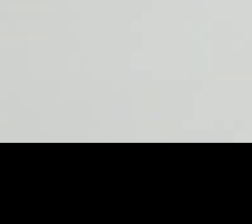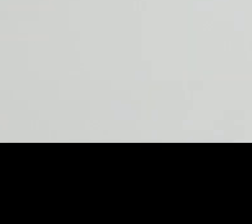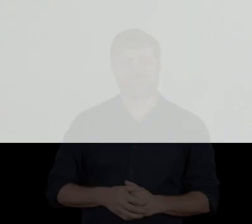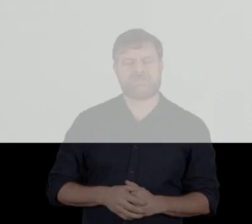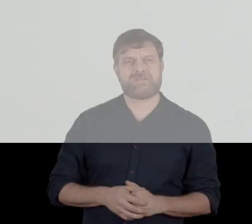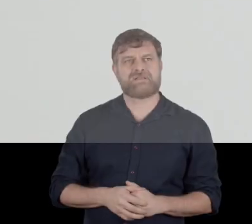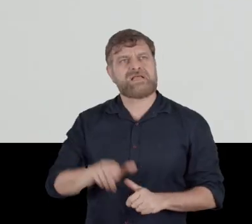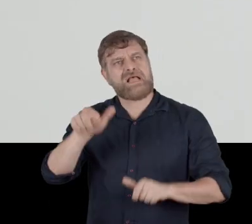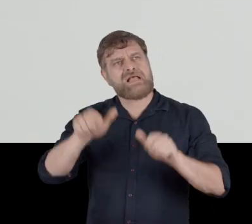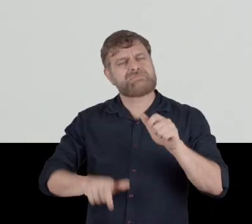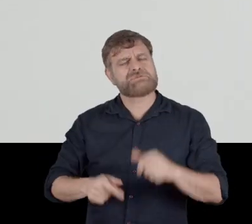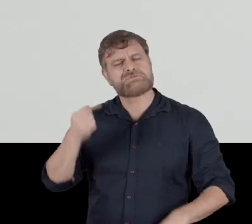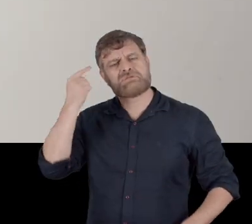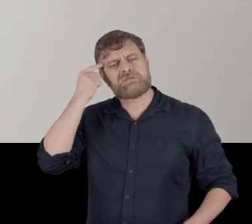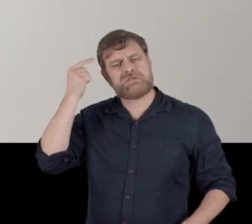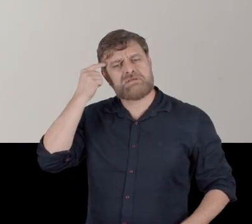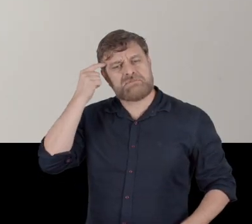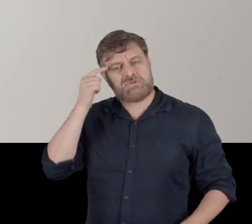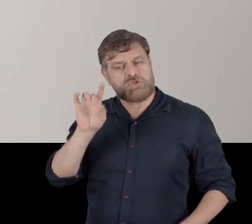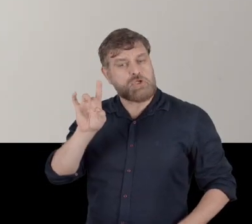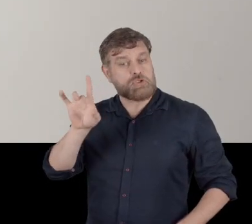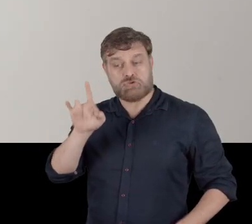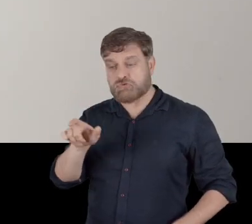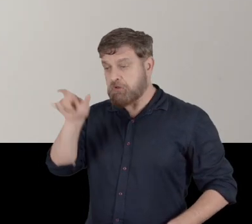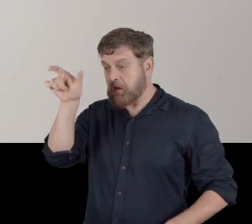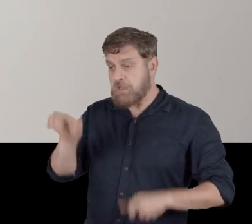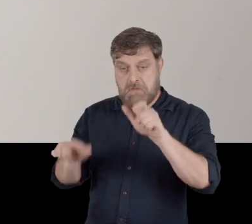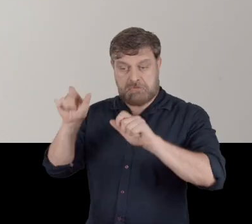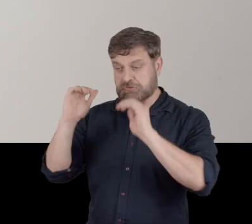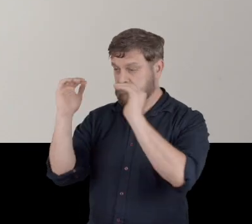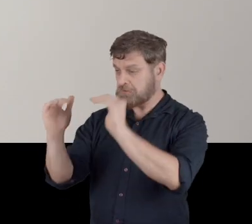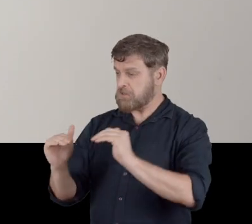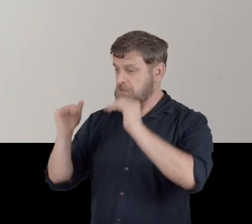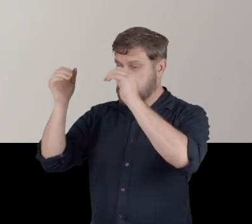As pessoas tendem a achar que somente pessoas muito poderosas que